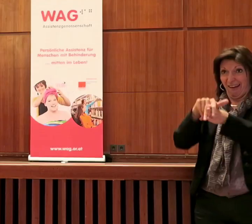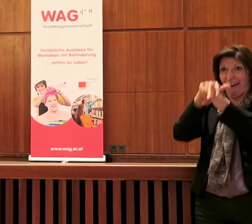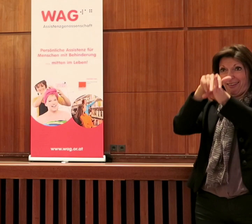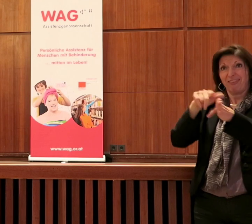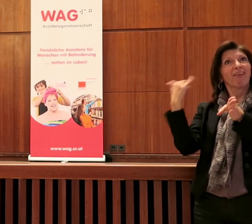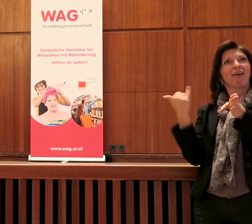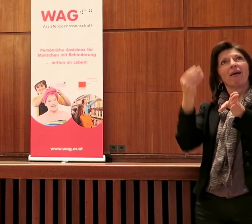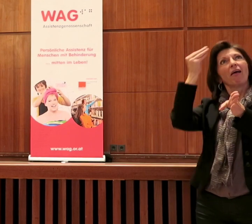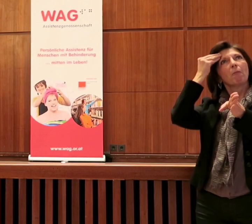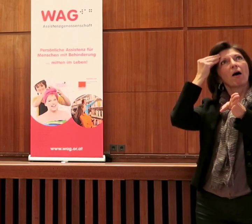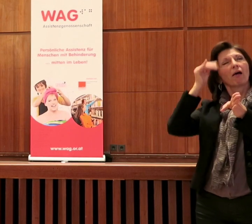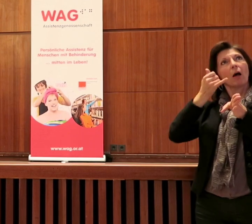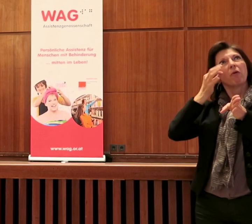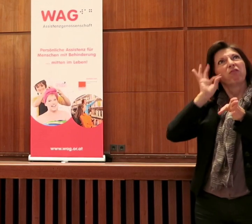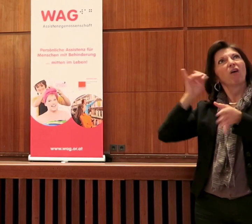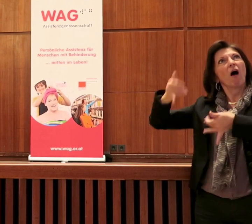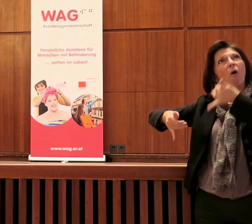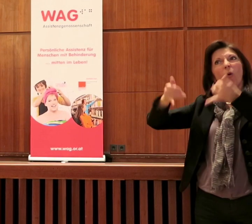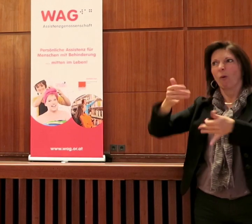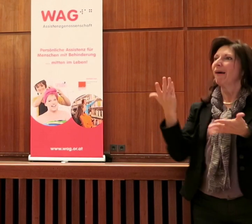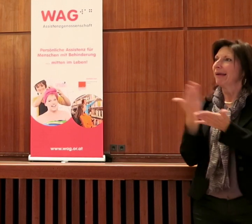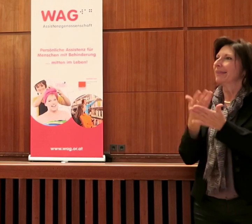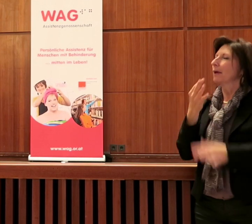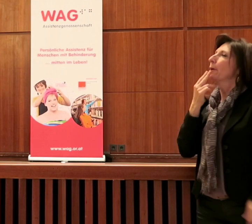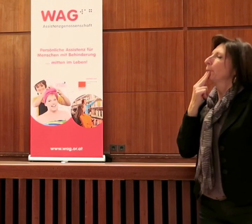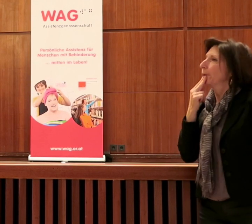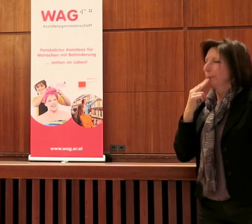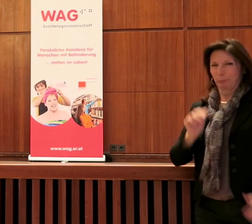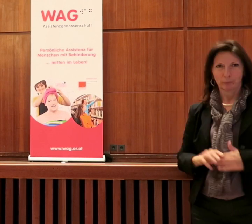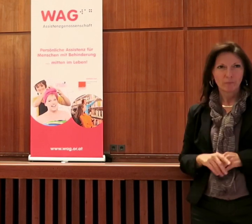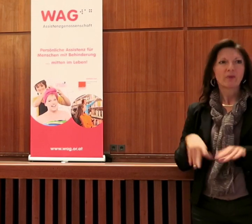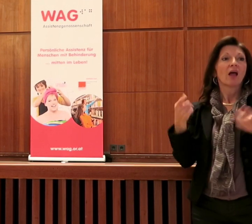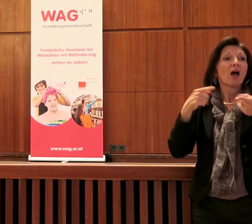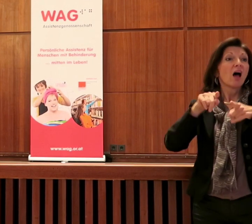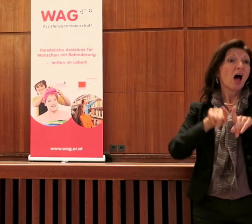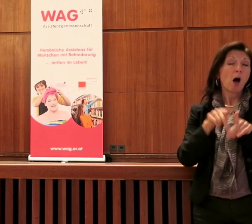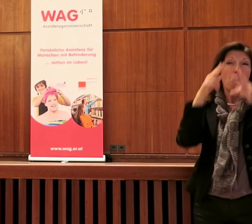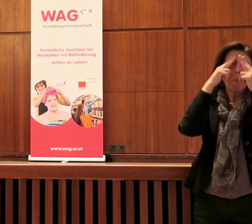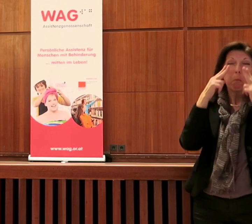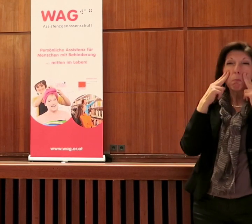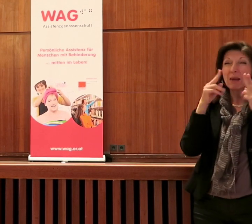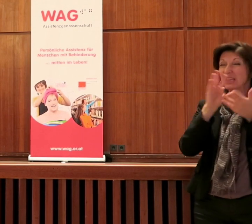Was man auch sehr schnell merkt: Es gibt nicht alles in Blindenschrift. So mit 8 Jahren fragt man sich: